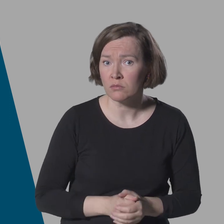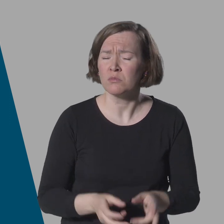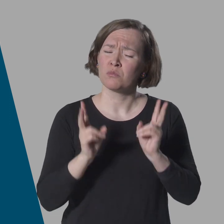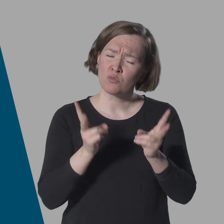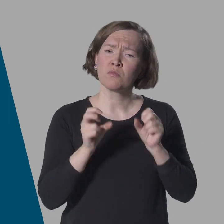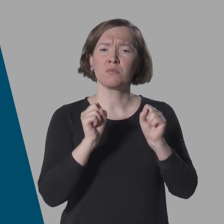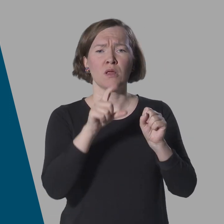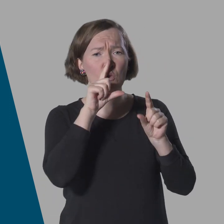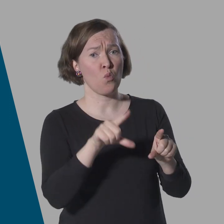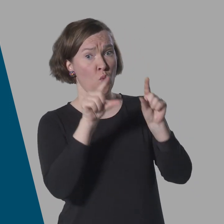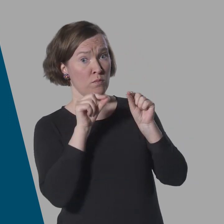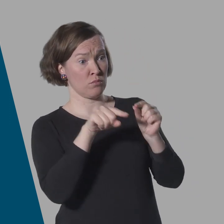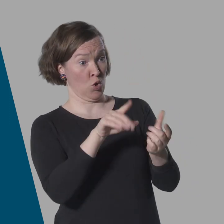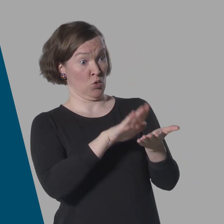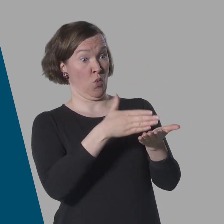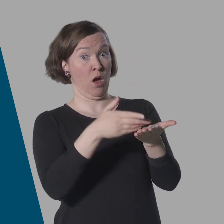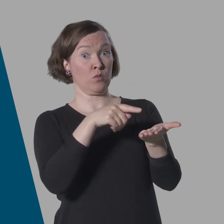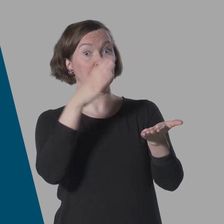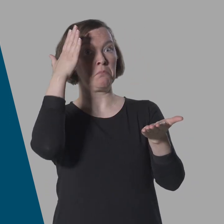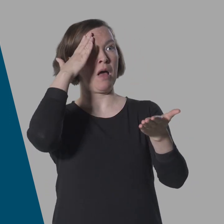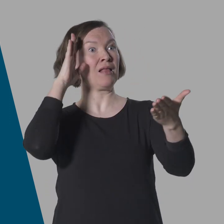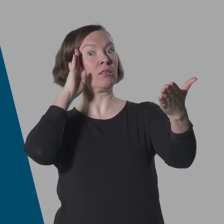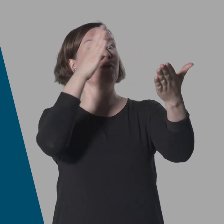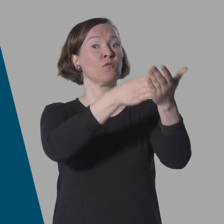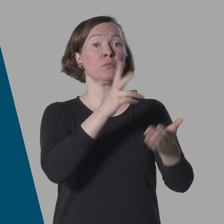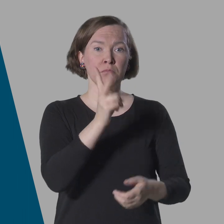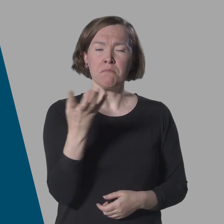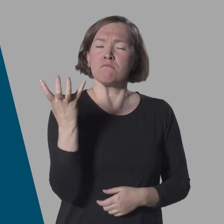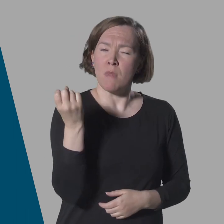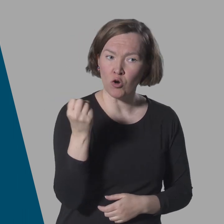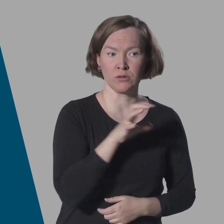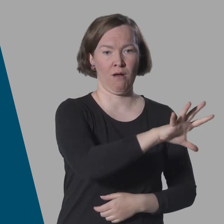Lisäksi on huomioitava, että tulkkauksen päätavoite on mahdollistaa -